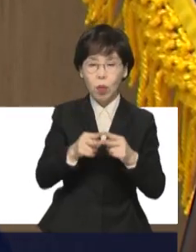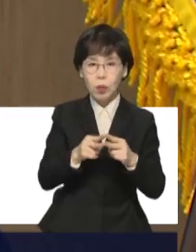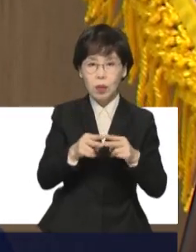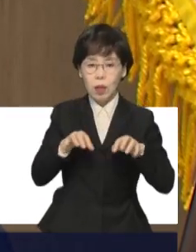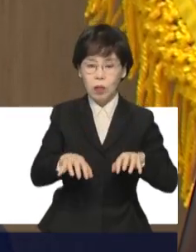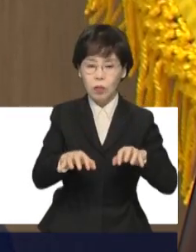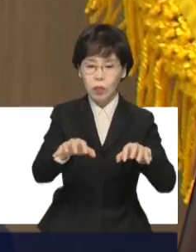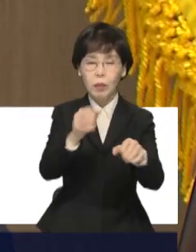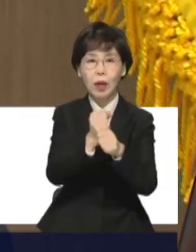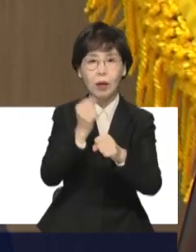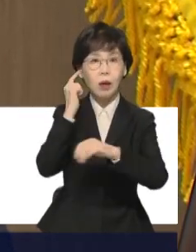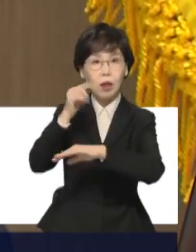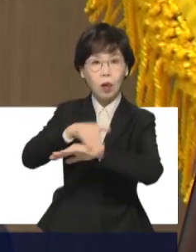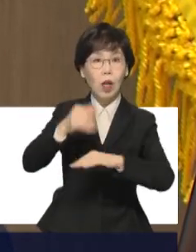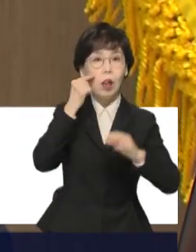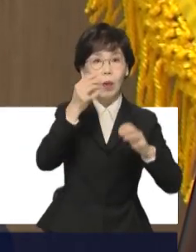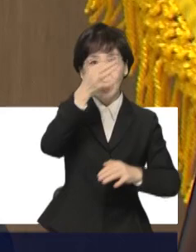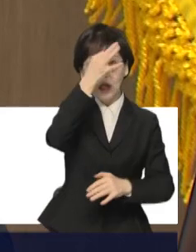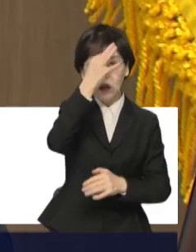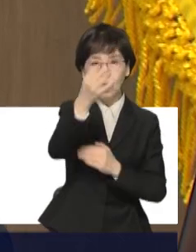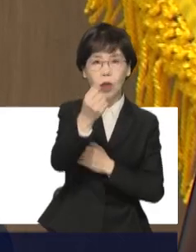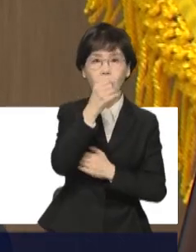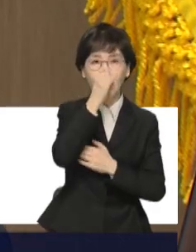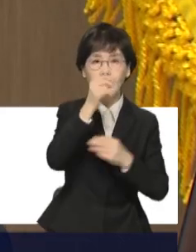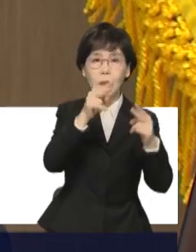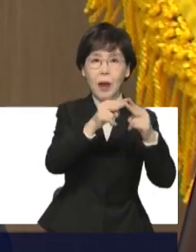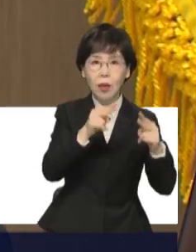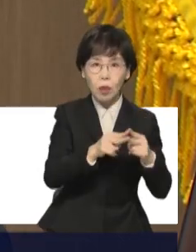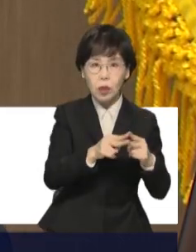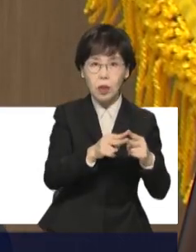일본의 기술력 있는 반도체 소부장